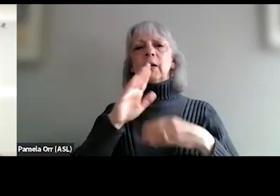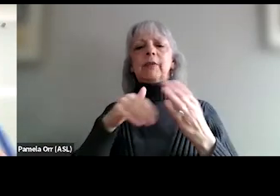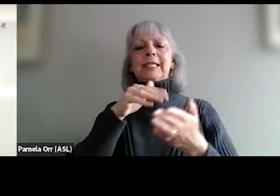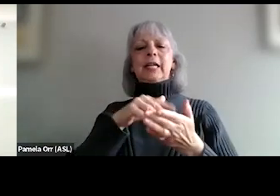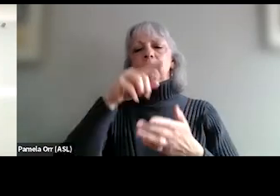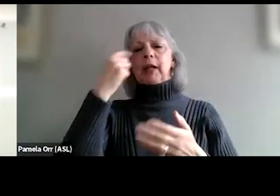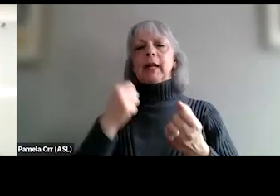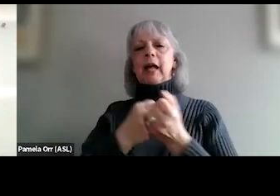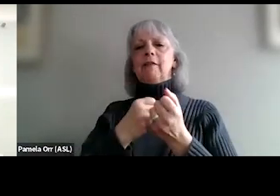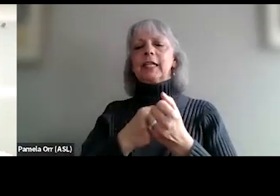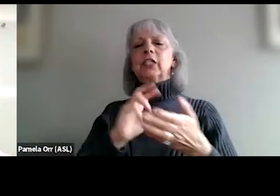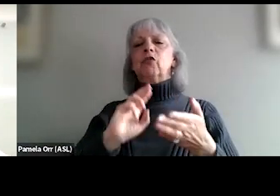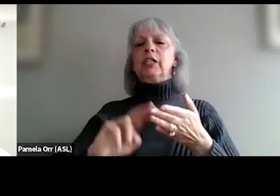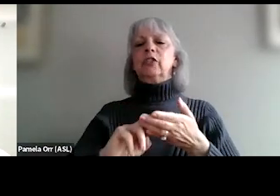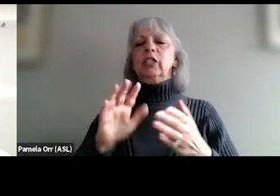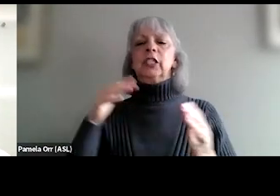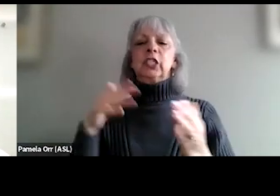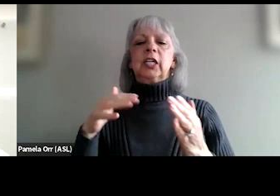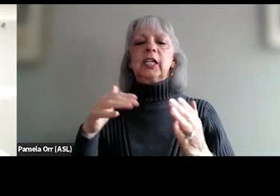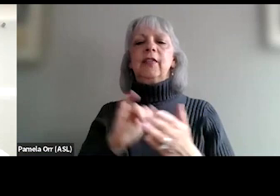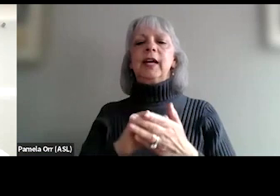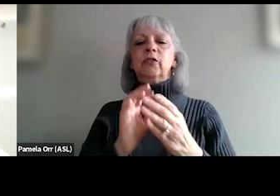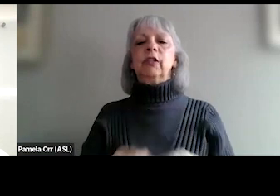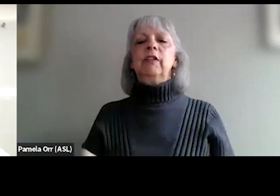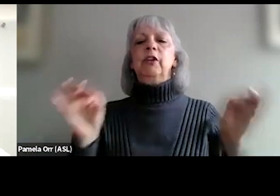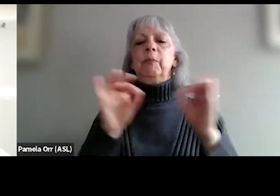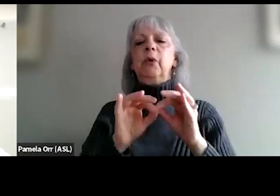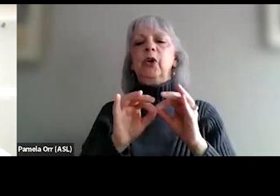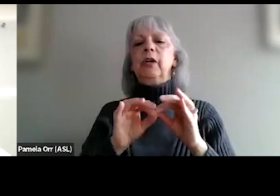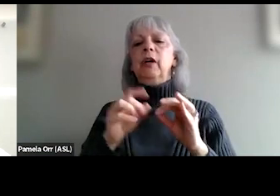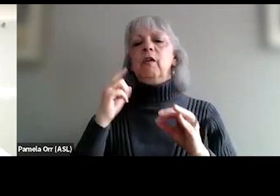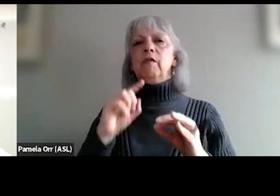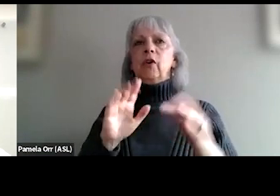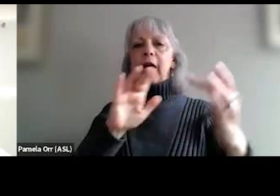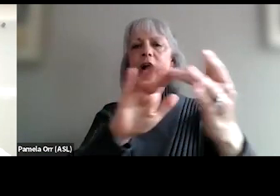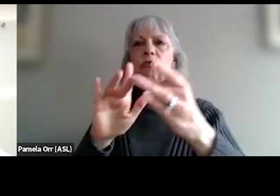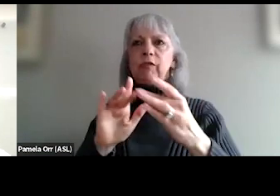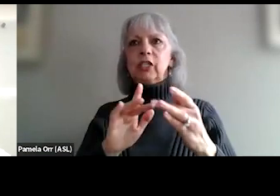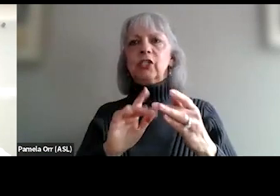que es clave en el modelo colaborativo para la divulgación y el acceso. En este estudio realizamos dos grupos focales